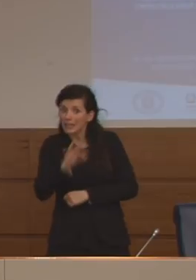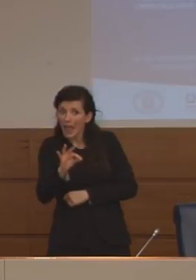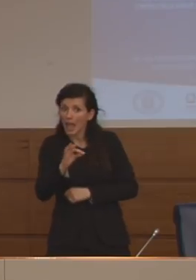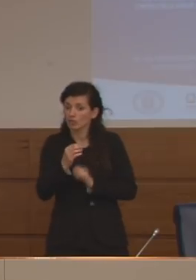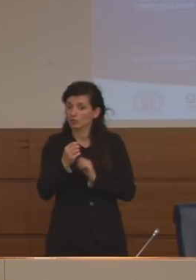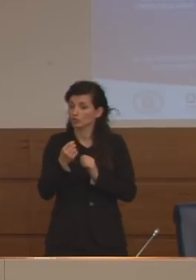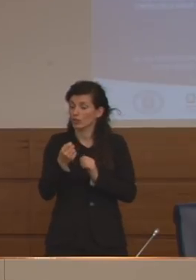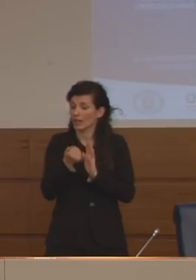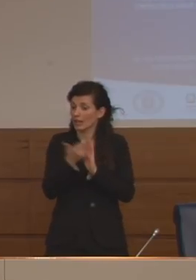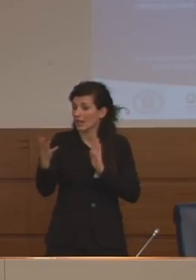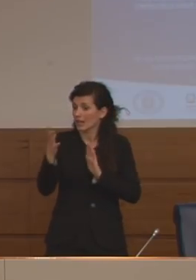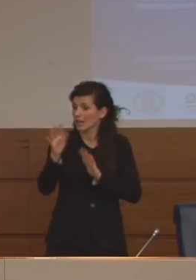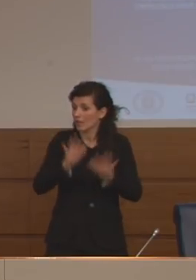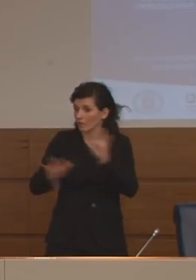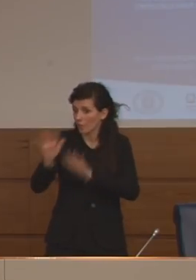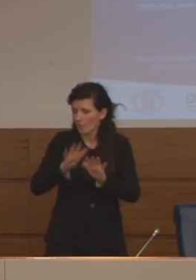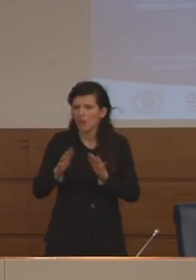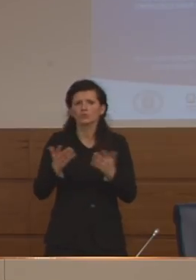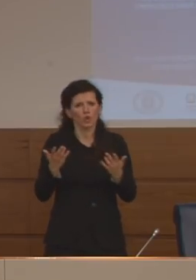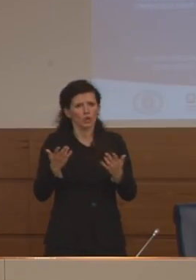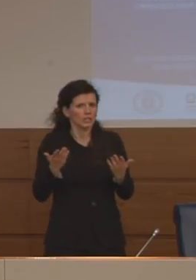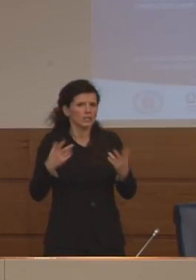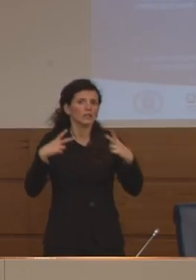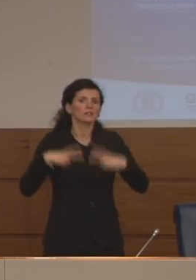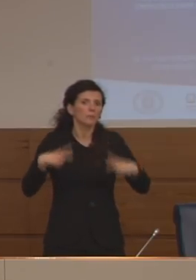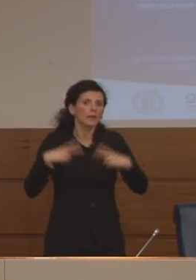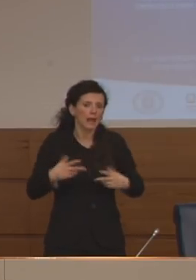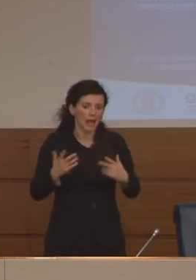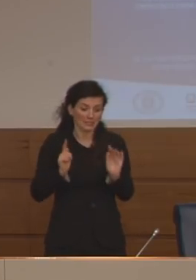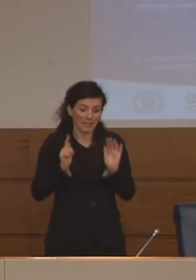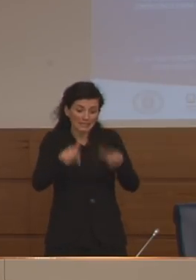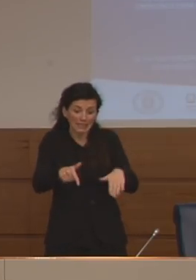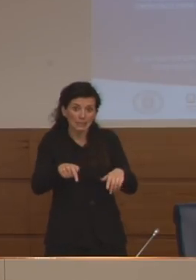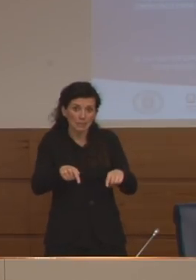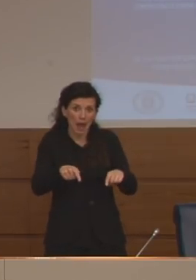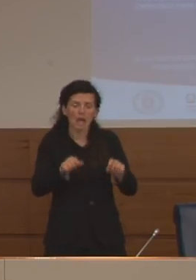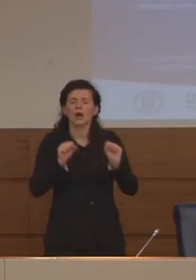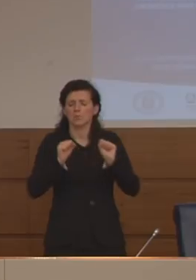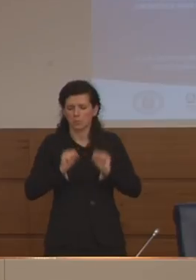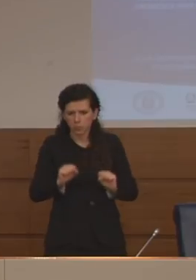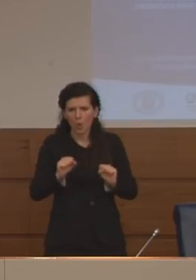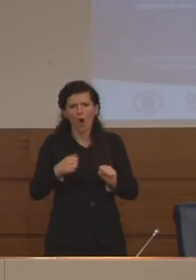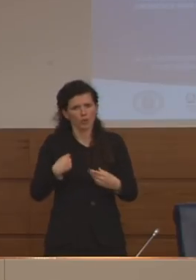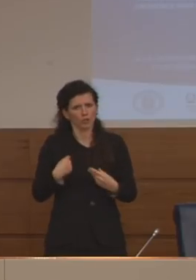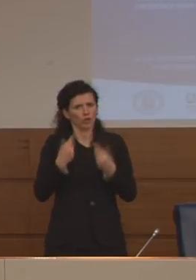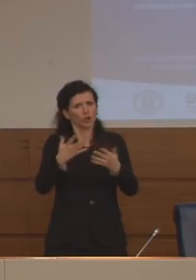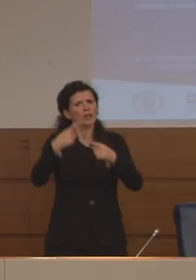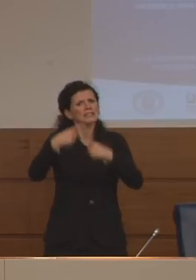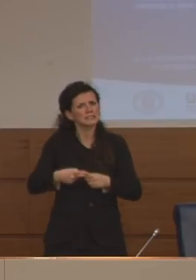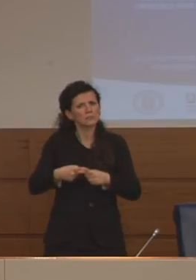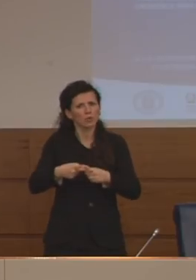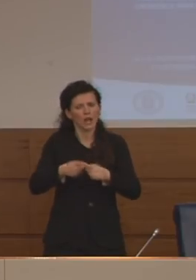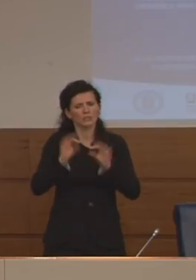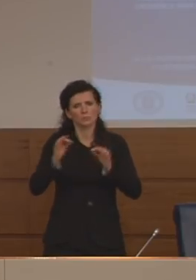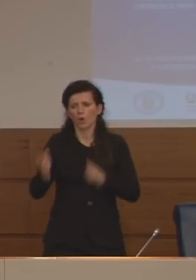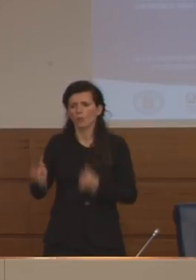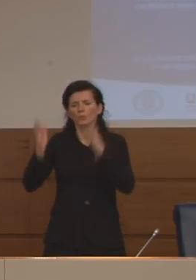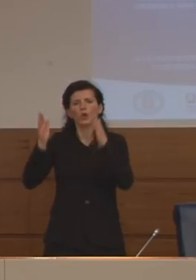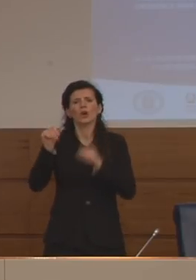L'auspicio è che entro la settimana. E poi quello che posso testimoniare che i ricercatori dello Spallanzani, così come i ricercatori dell'Istituto e i ricercatori